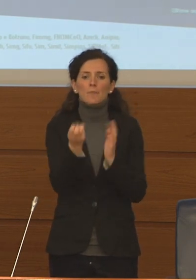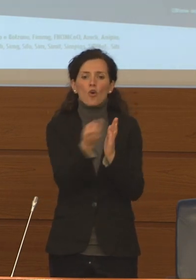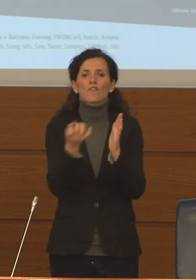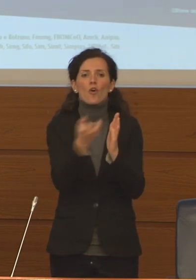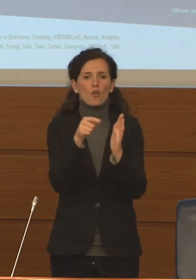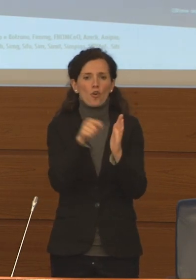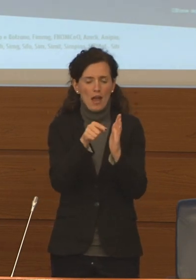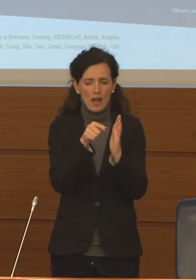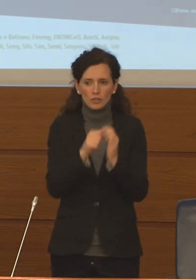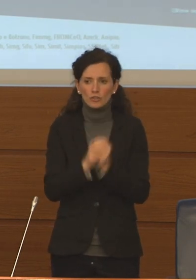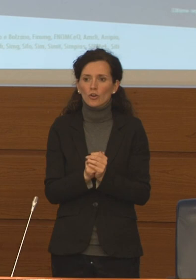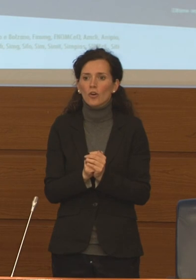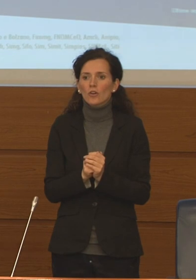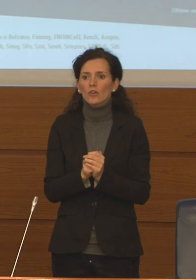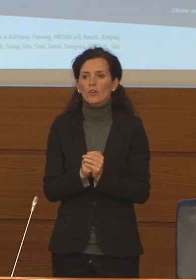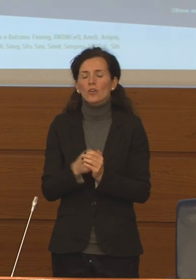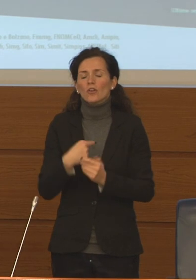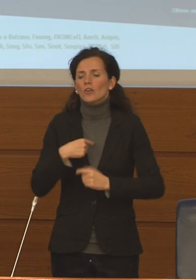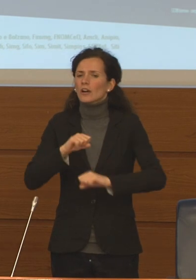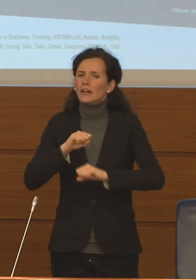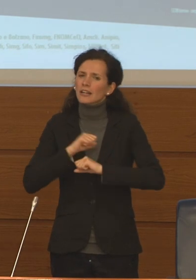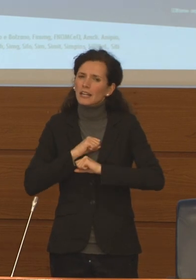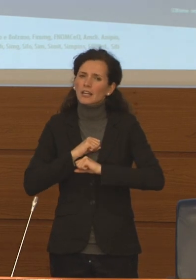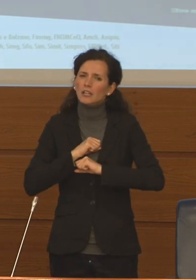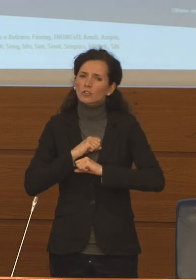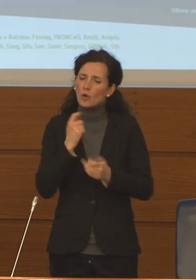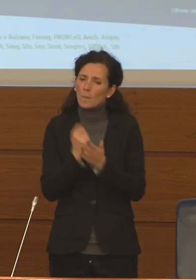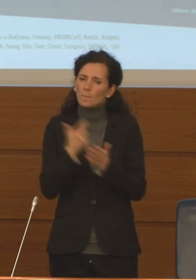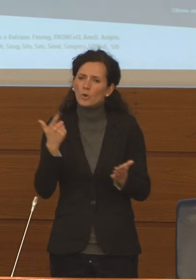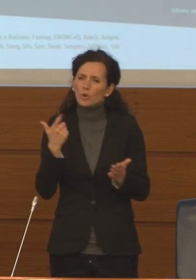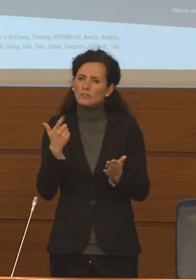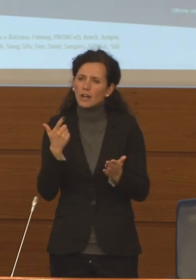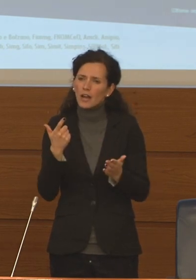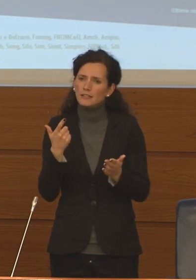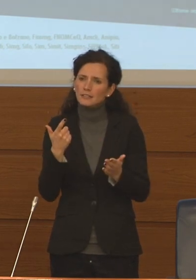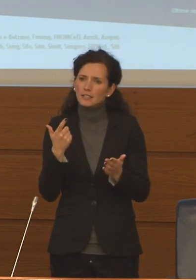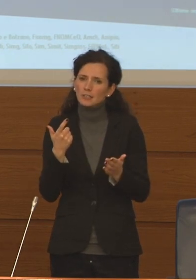il punto credo che sia importante da veicolare in questo momento è uno,